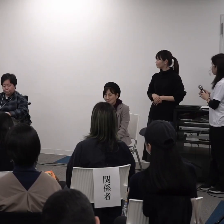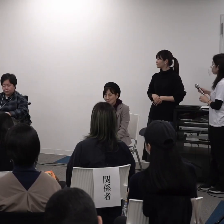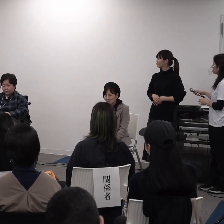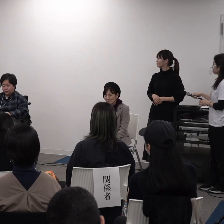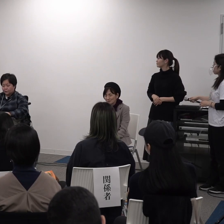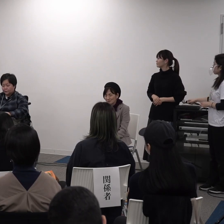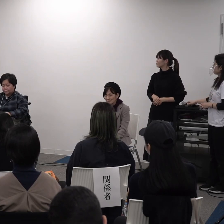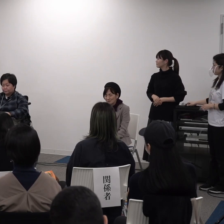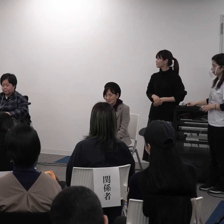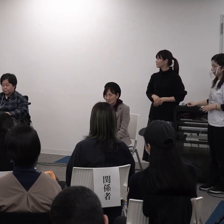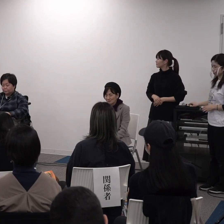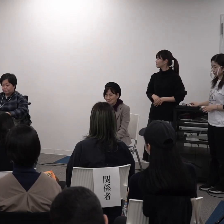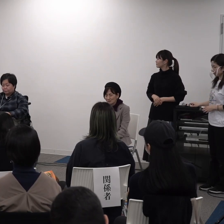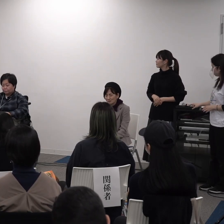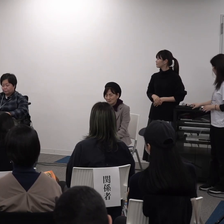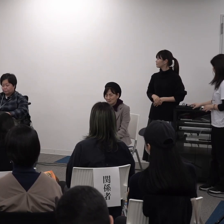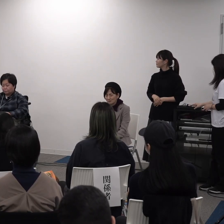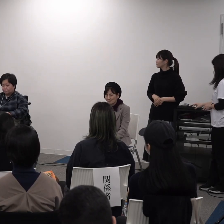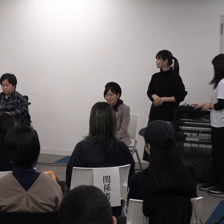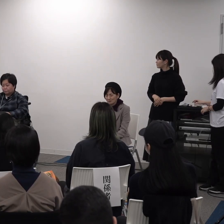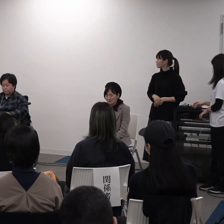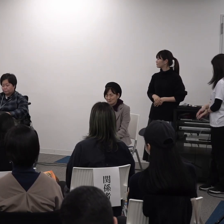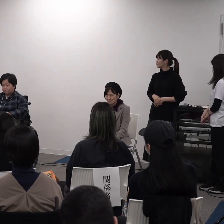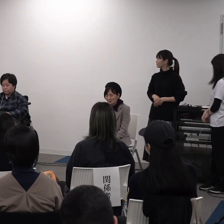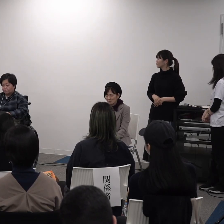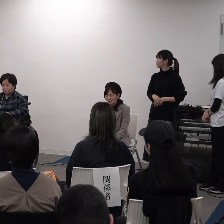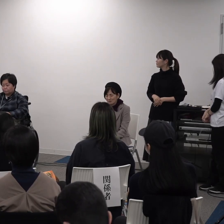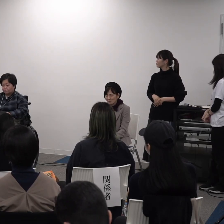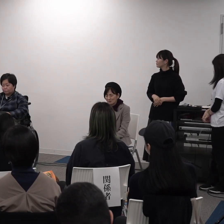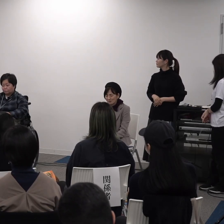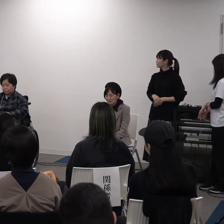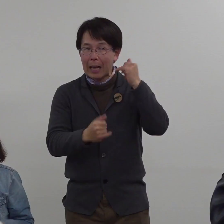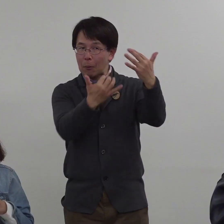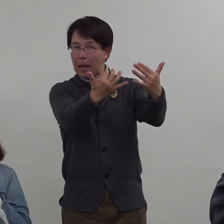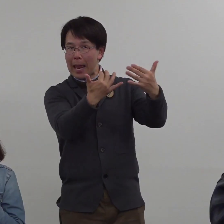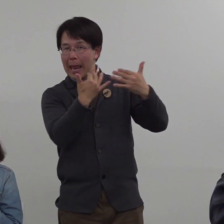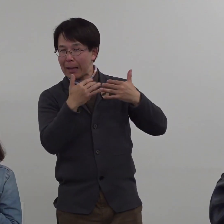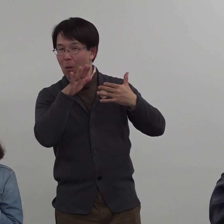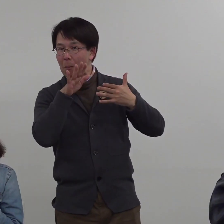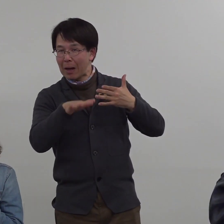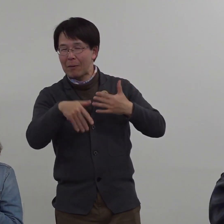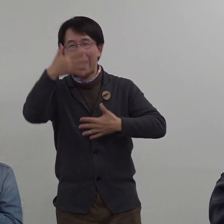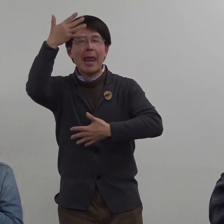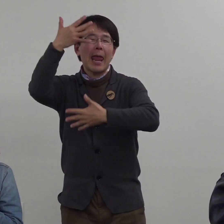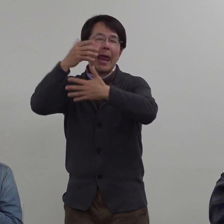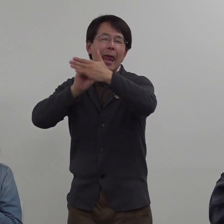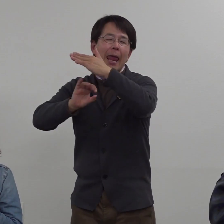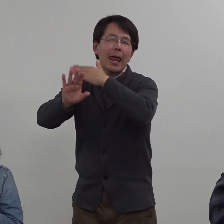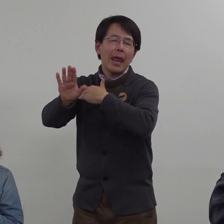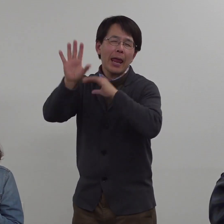松本）私は小さいときから親の影響 もあって映画が好きでその中でも